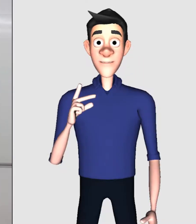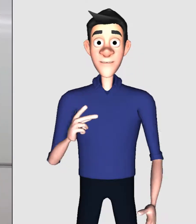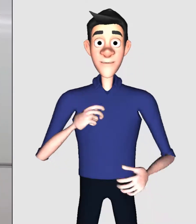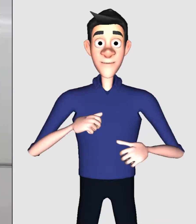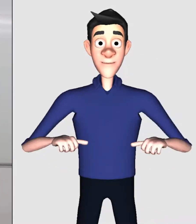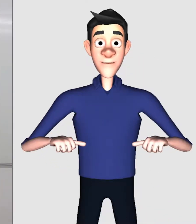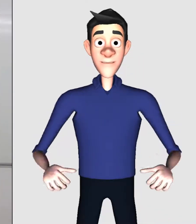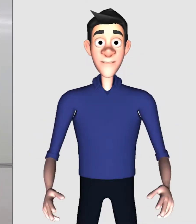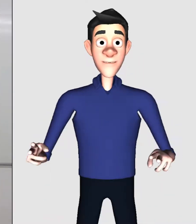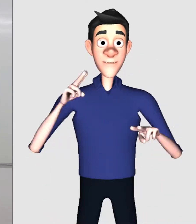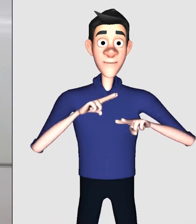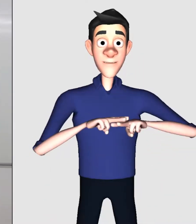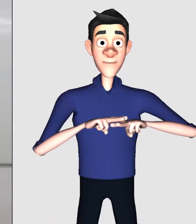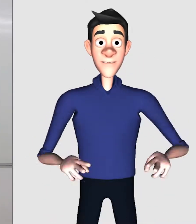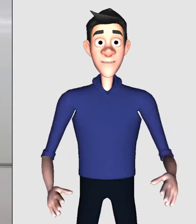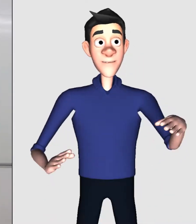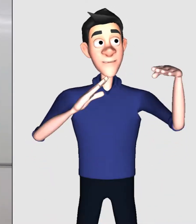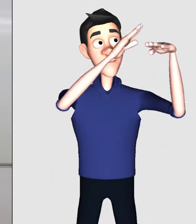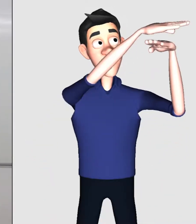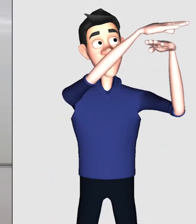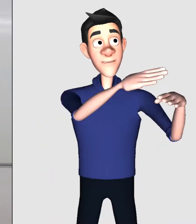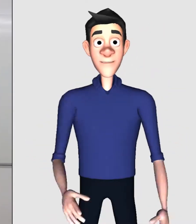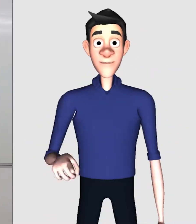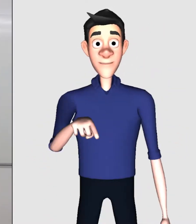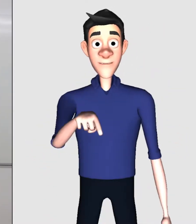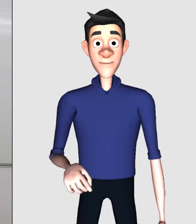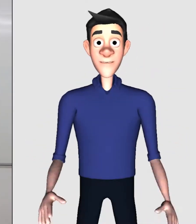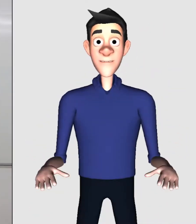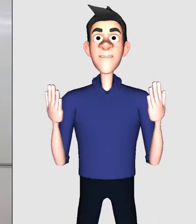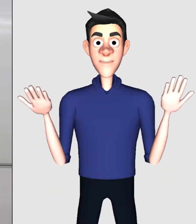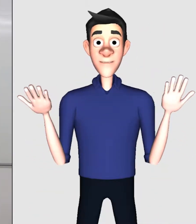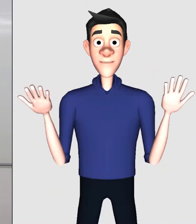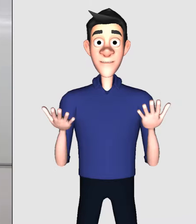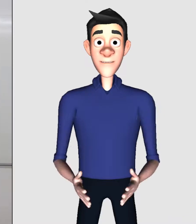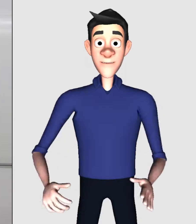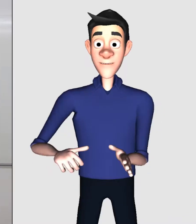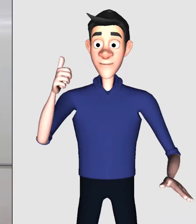Qual é a frequência que ele adquire quando uma outra massa (m minúsculo)